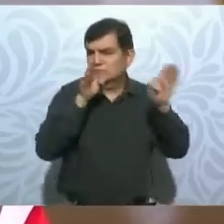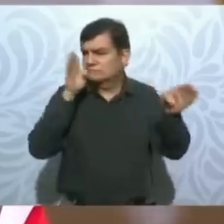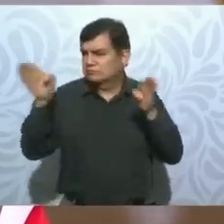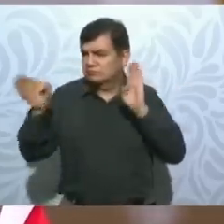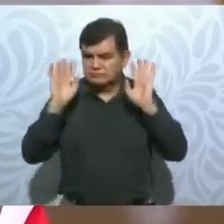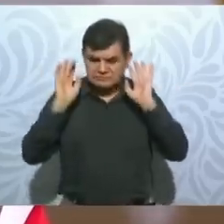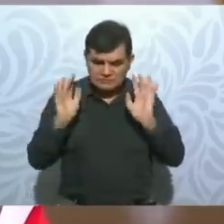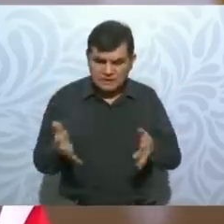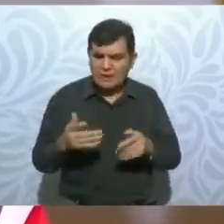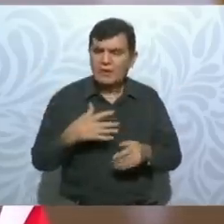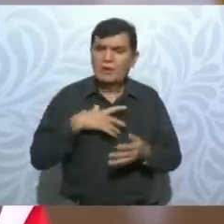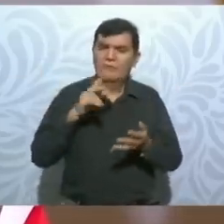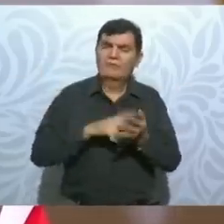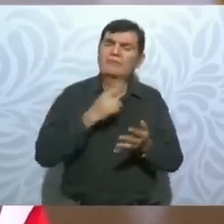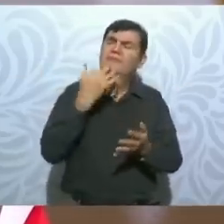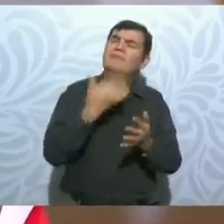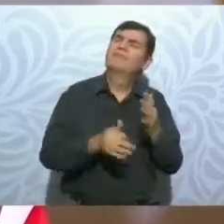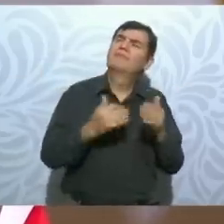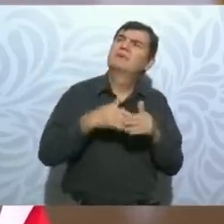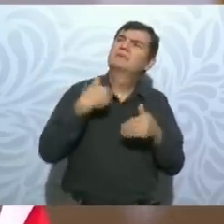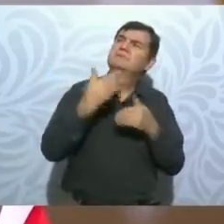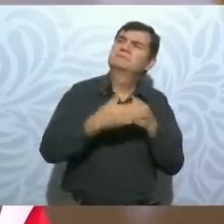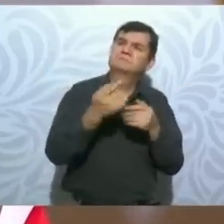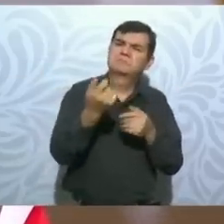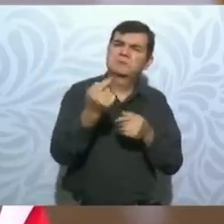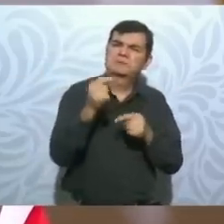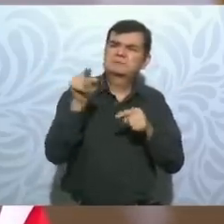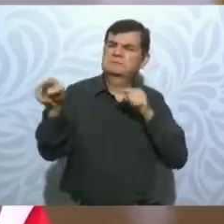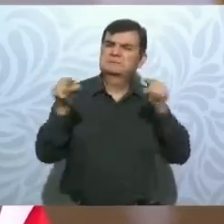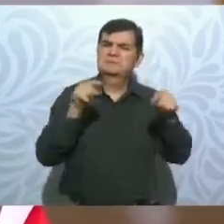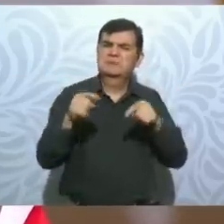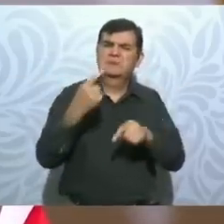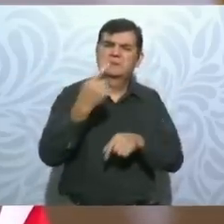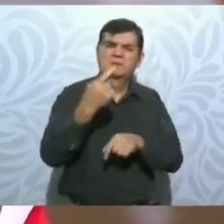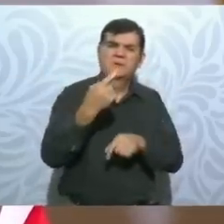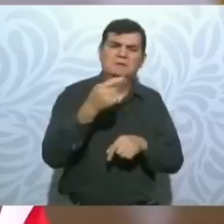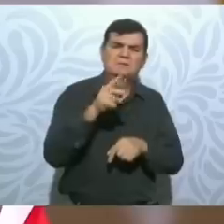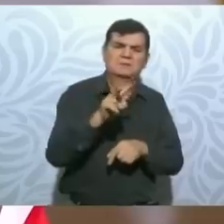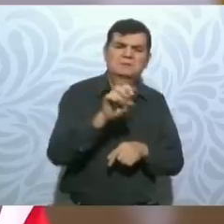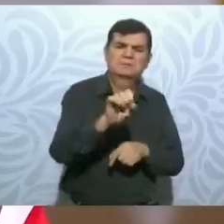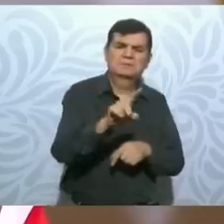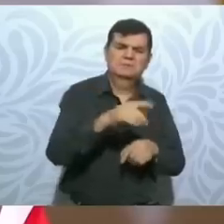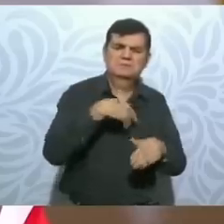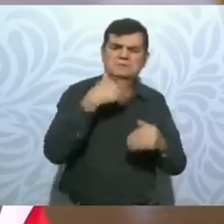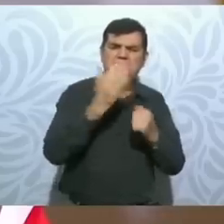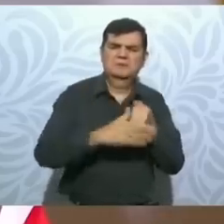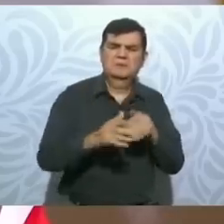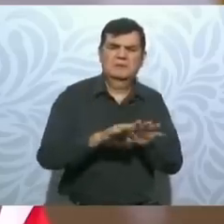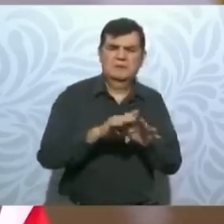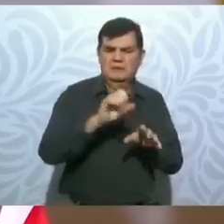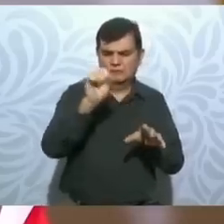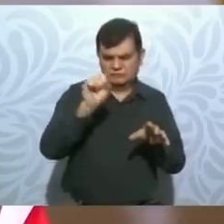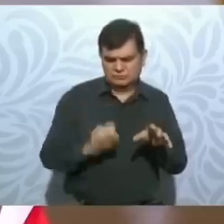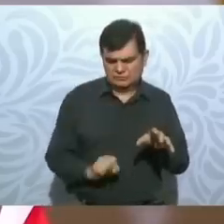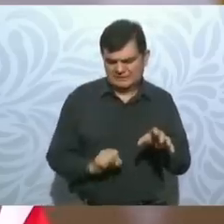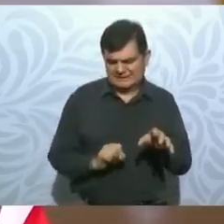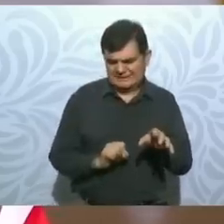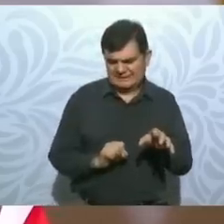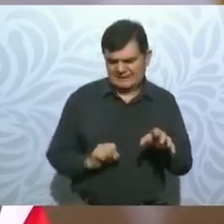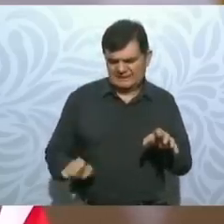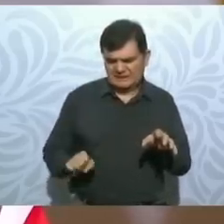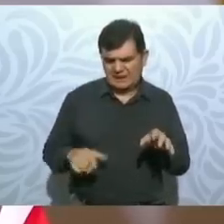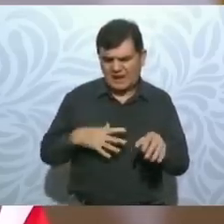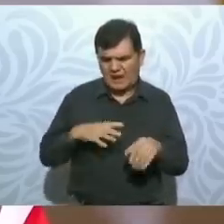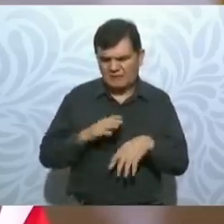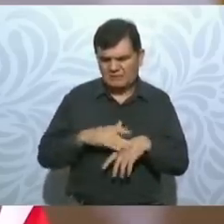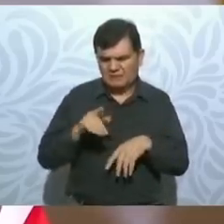estaremos nos faltan muy pocas ya este fin de semana vamos a al sureste de nuevo eh Y la próxima